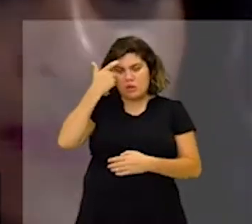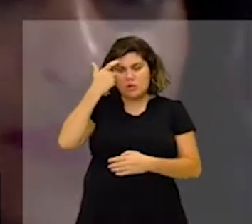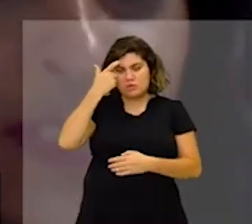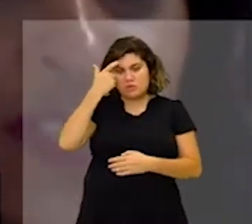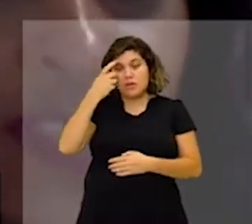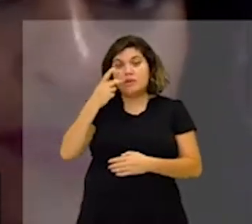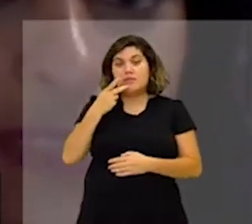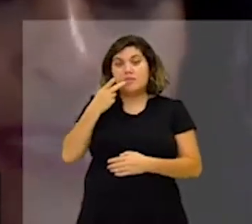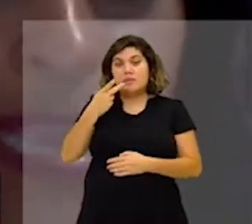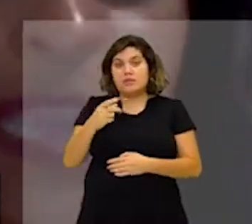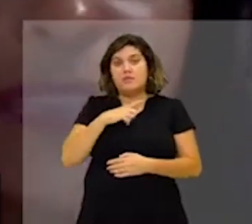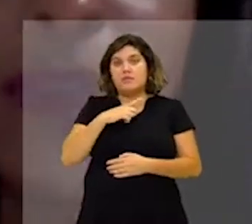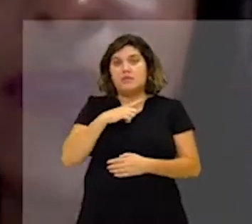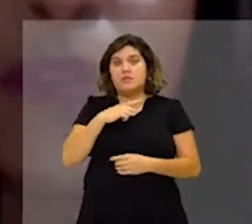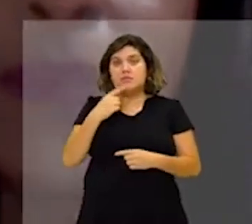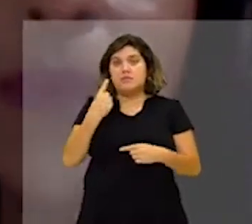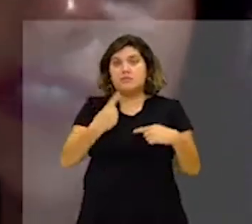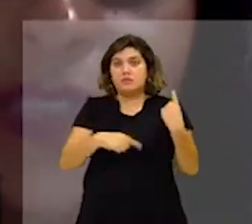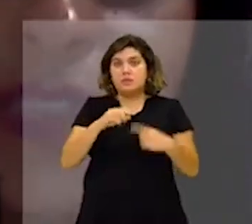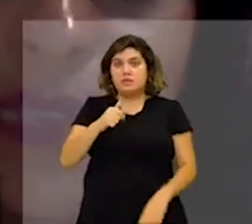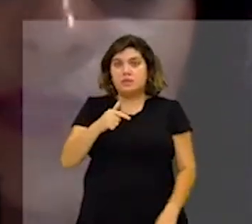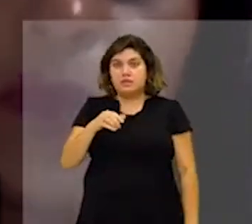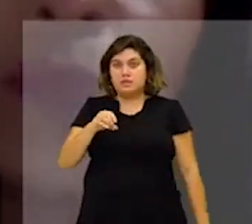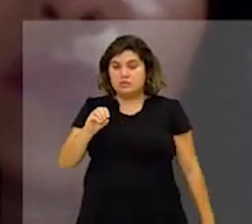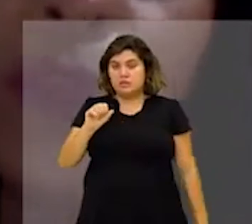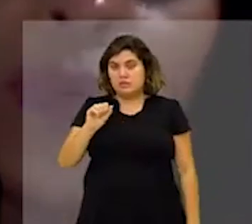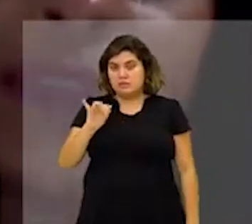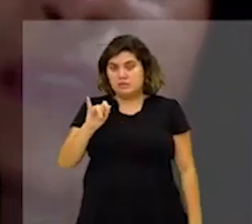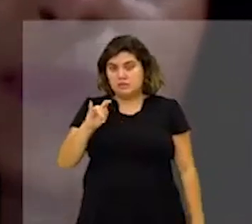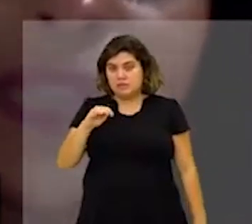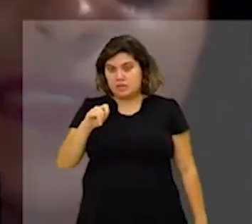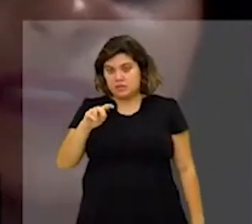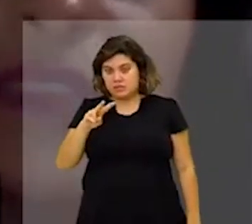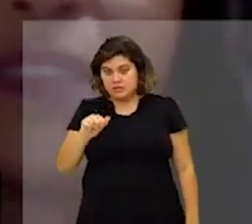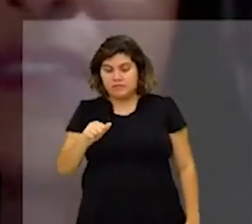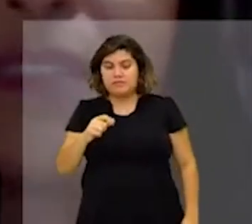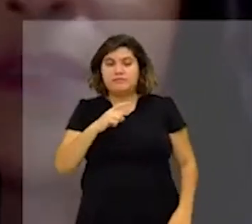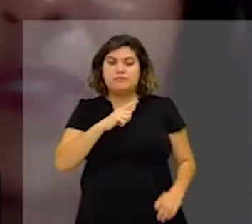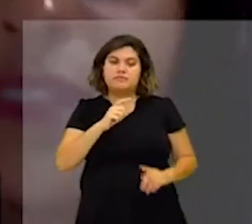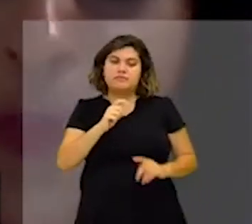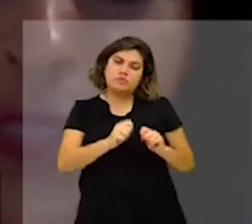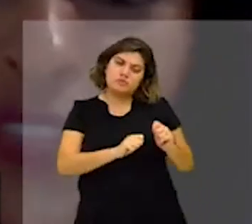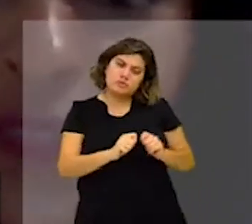uma política de ações afirmativas Então as contas partidárias o controle EA transparência das ações